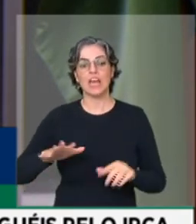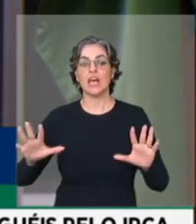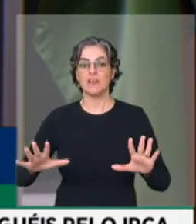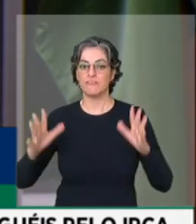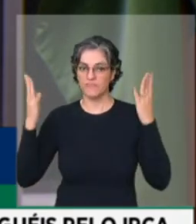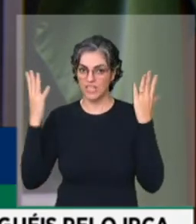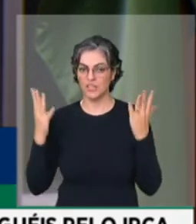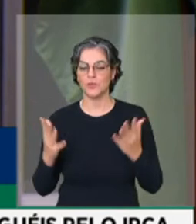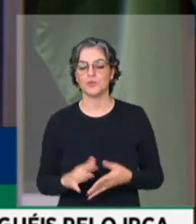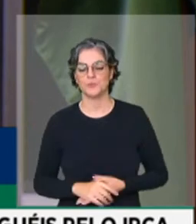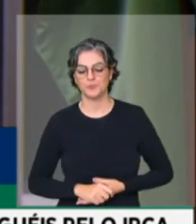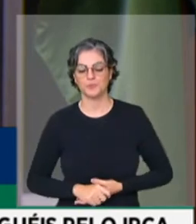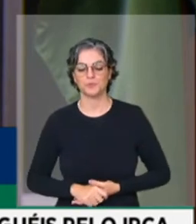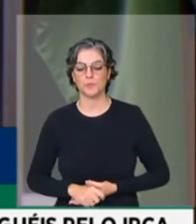EVENTOS PRESIDENTE... O SETOR